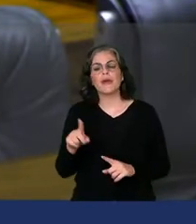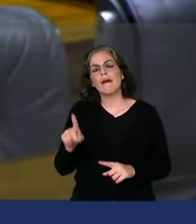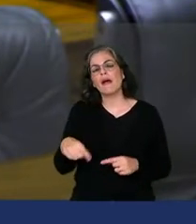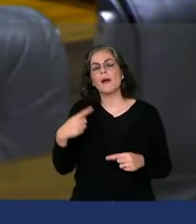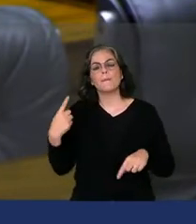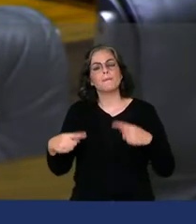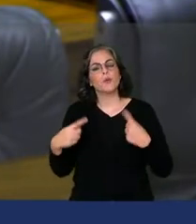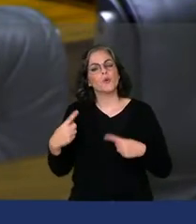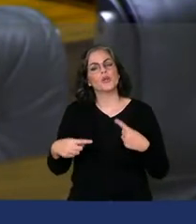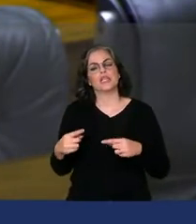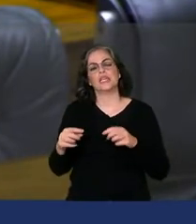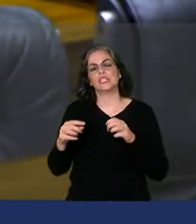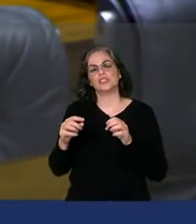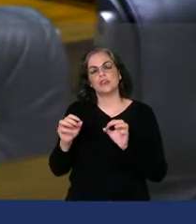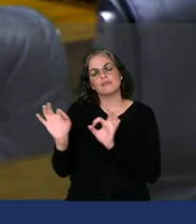DA CULTURA. É UMA POLÍTICA